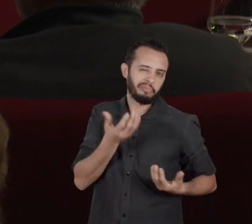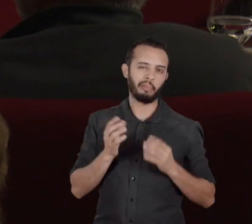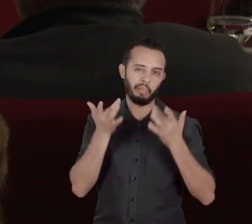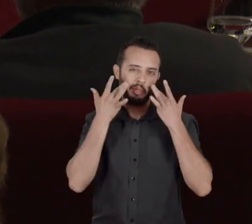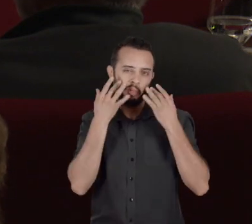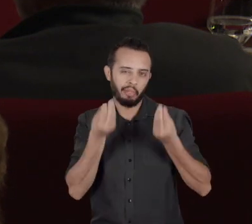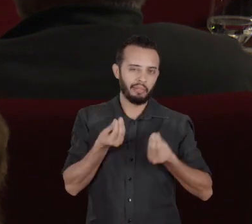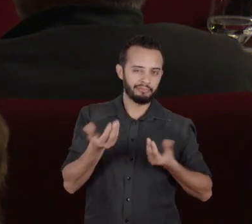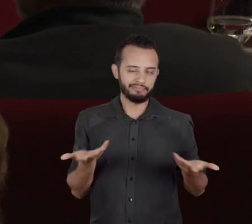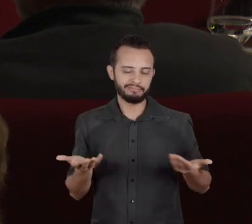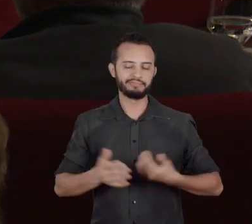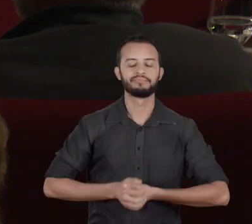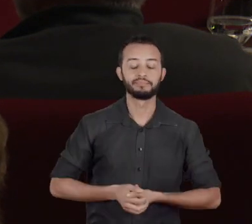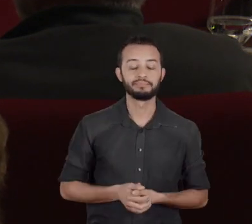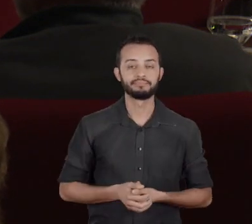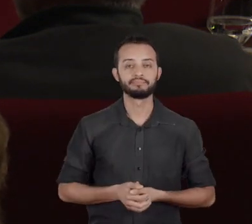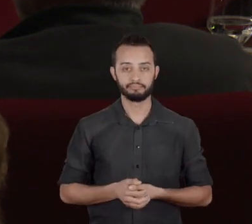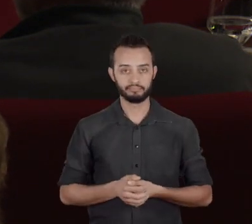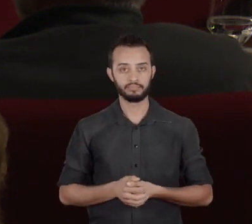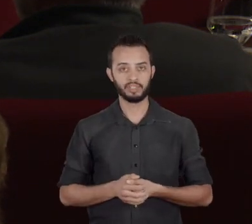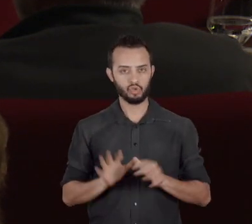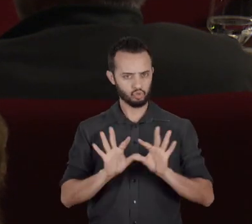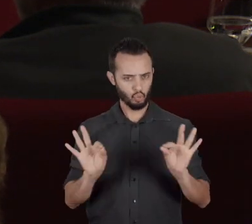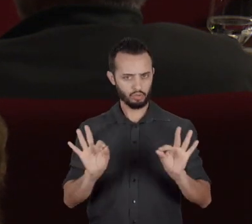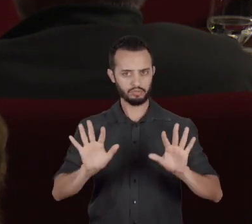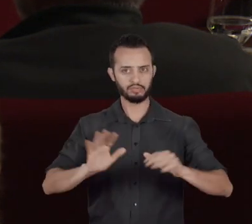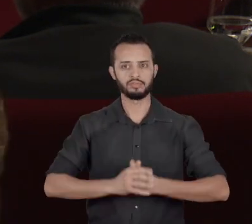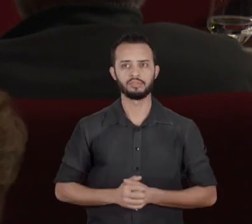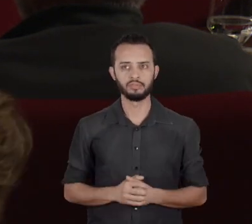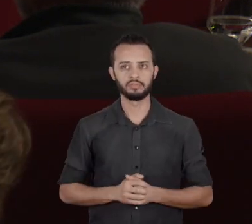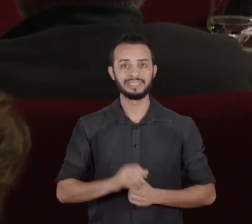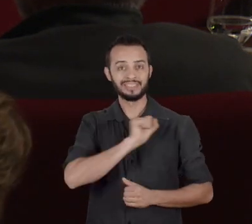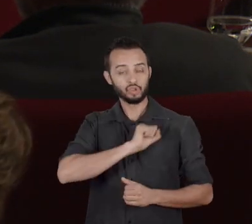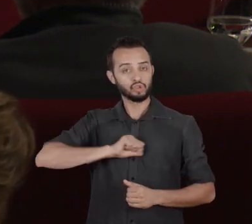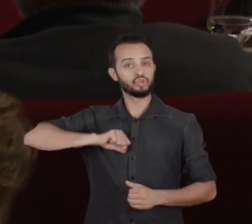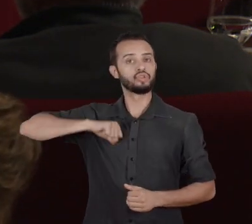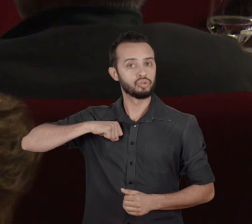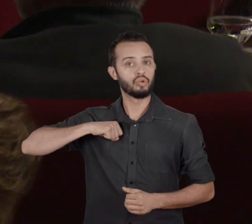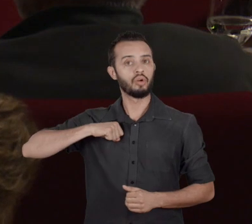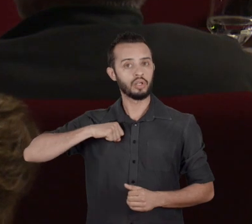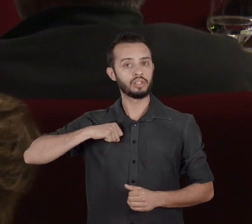Não pode mais ser só isso, Sócrates vai introduzir gradativamente